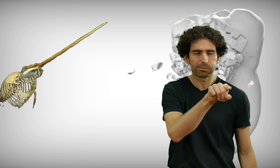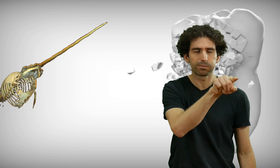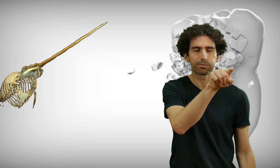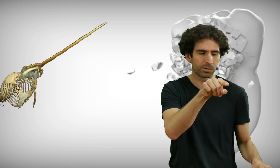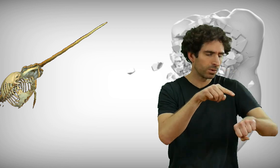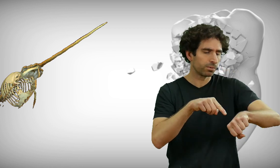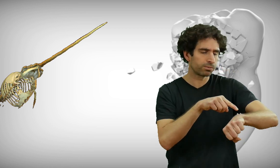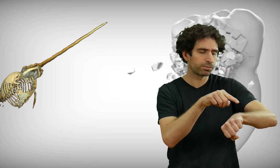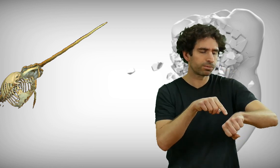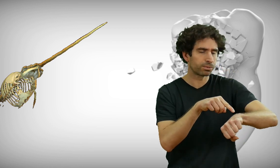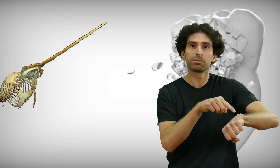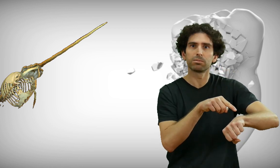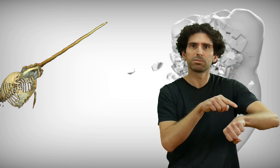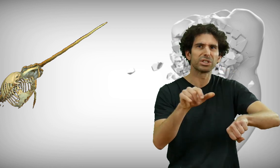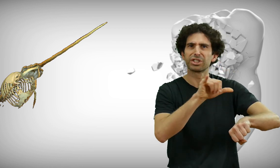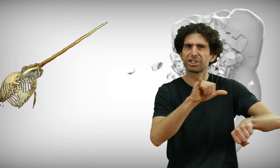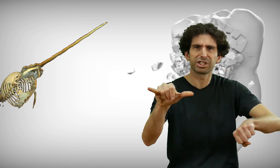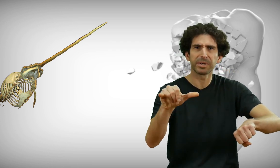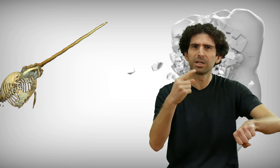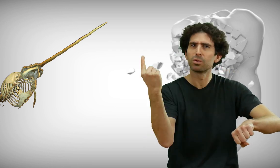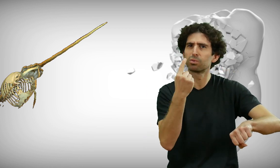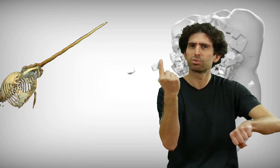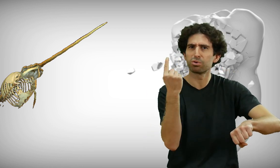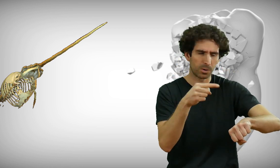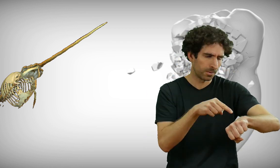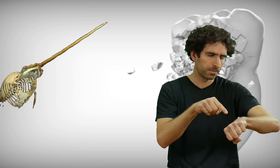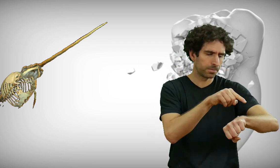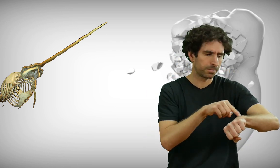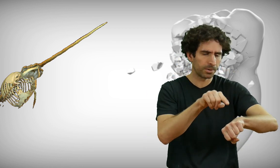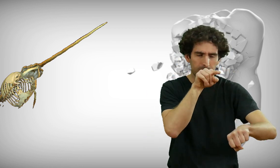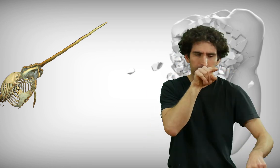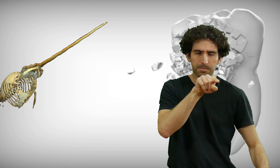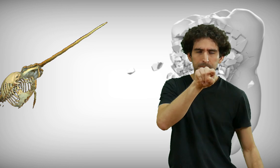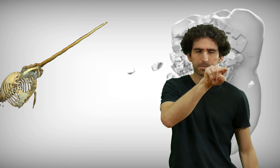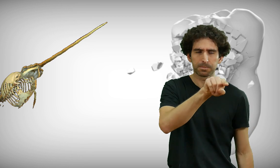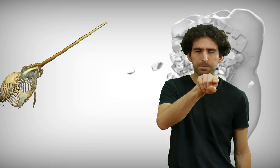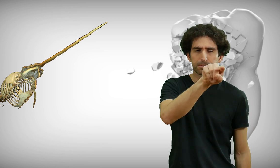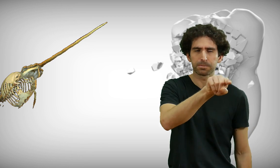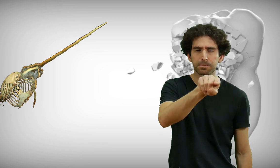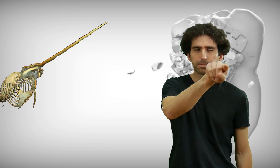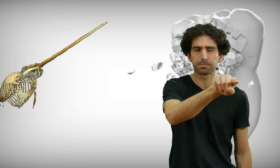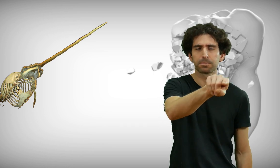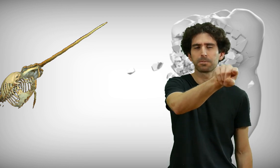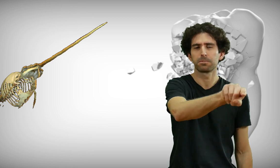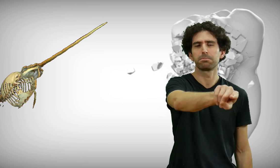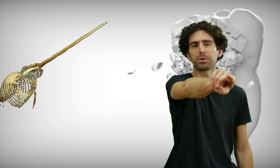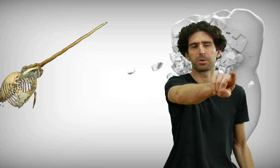qui spirale de gauche à droite (sens horaire). Jamais ! C'est toujours de droite à gauche (sens anti-horaire).